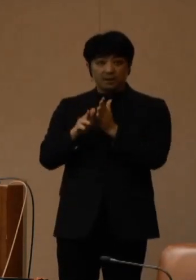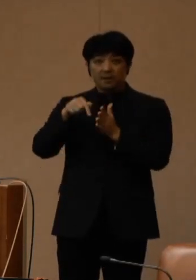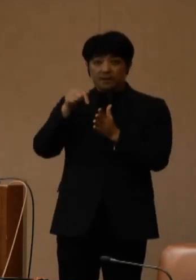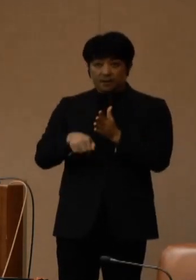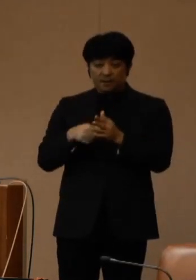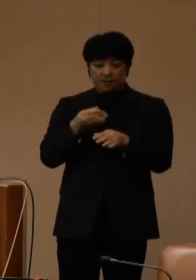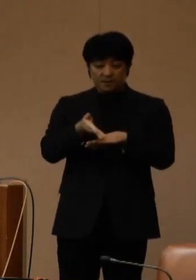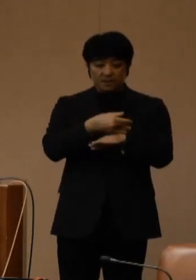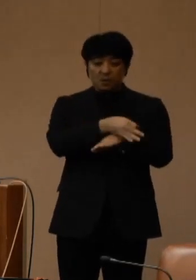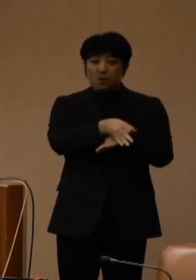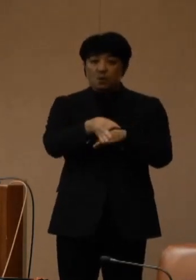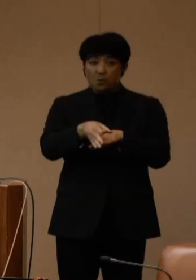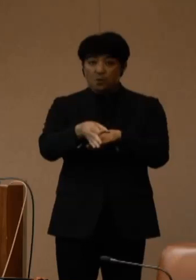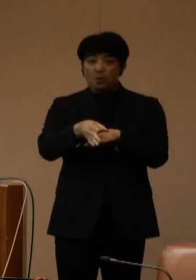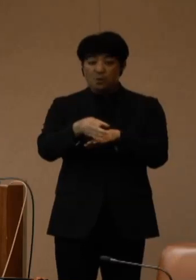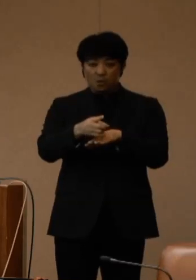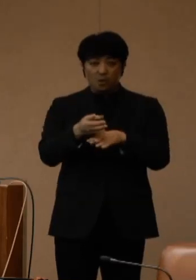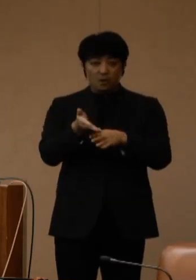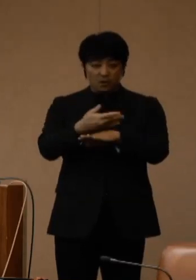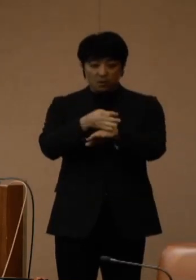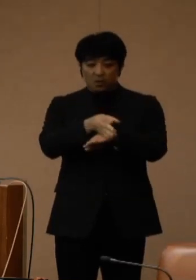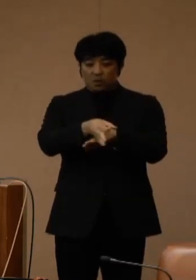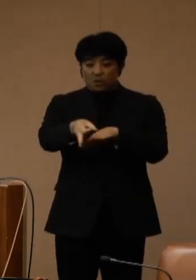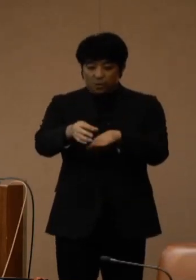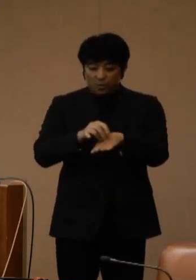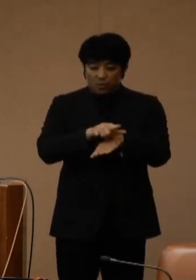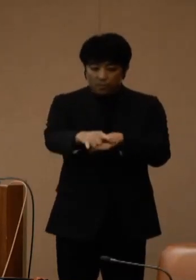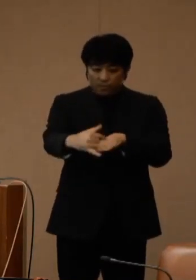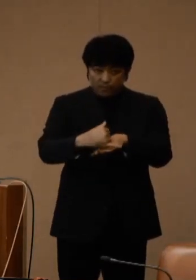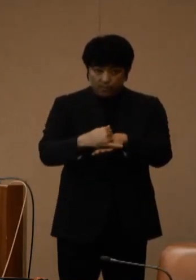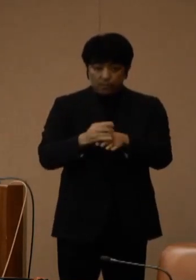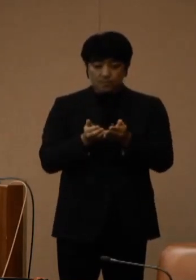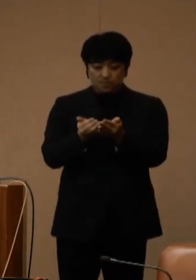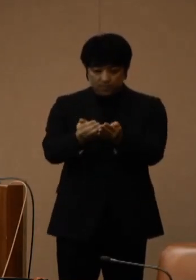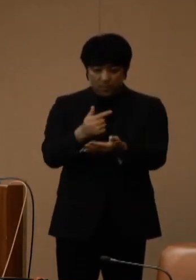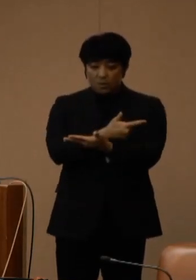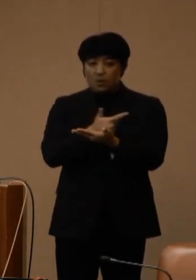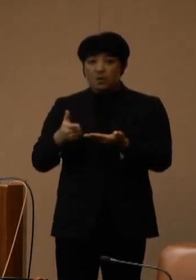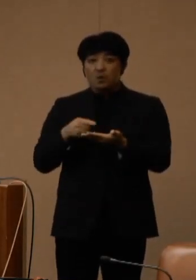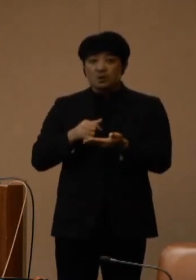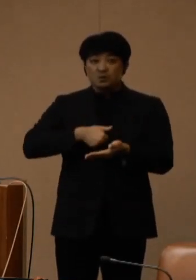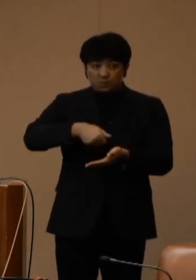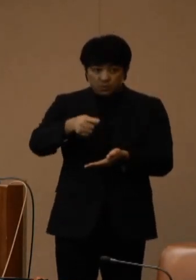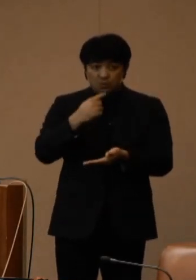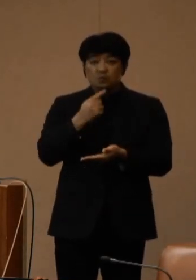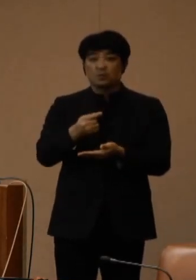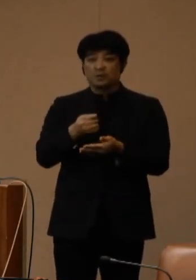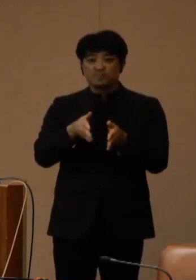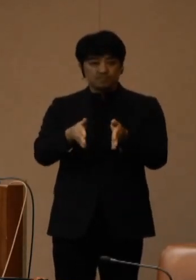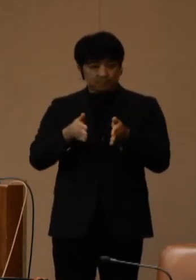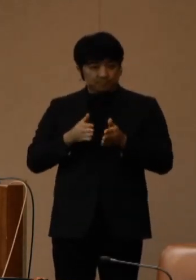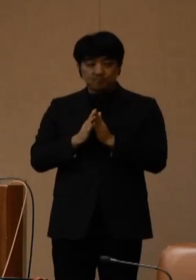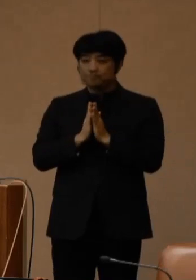離島と離島間の往来については必要最小限とするよう、お願いいたします。